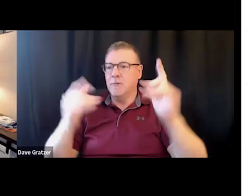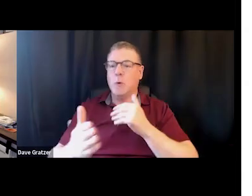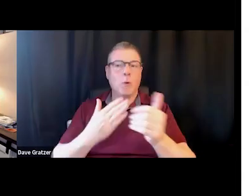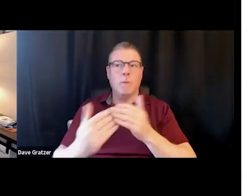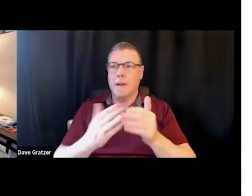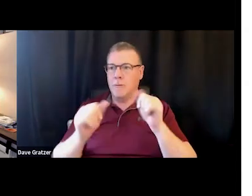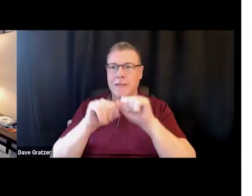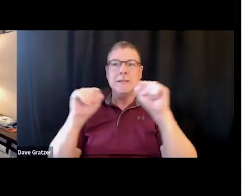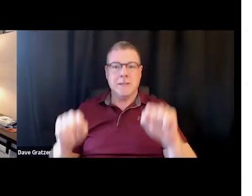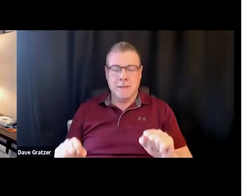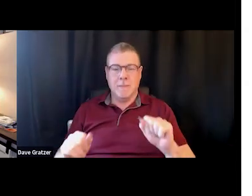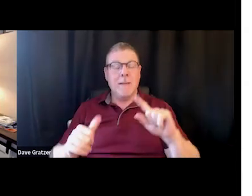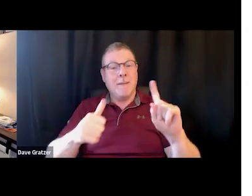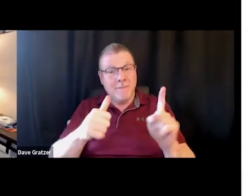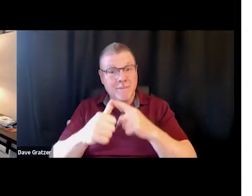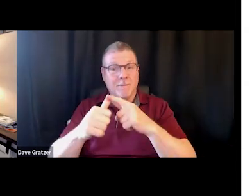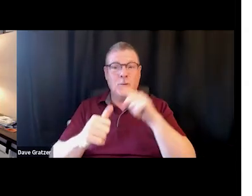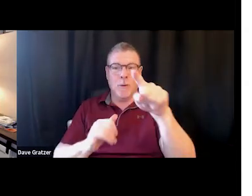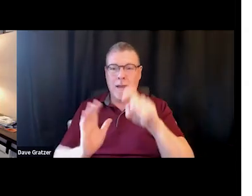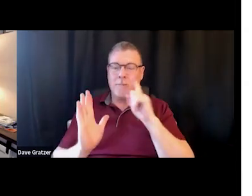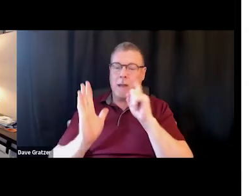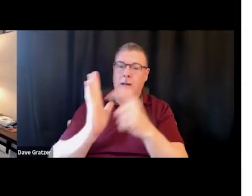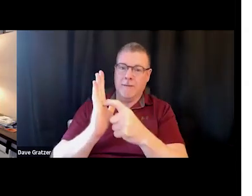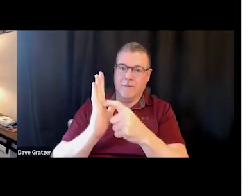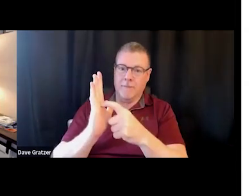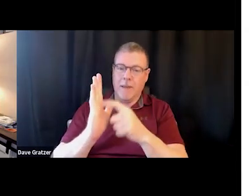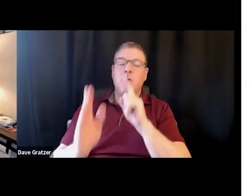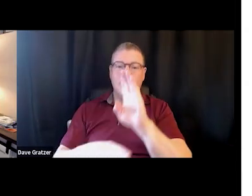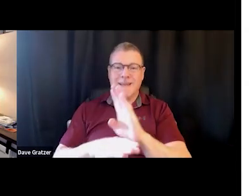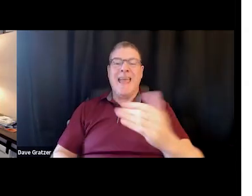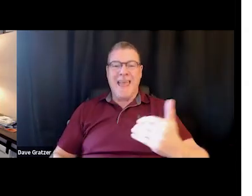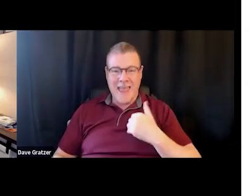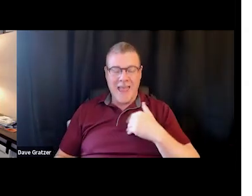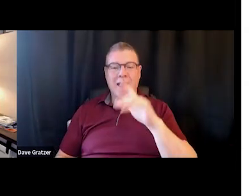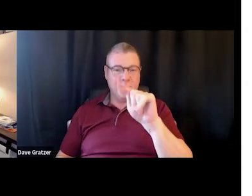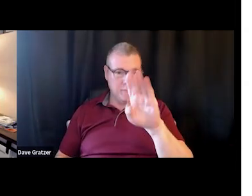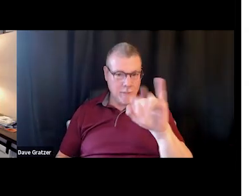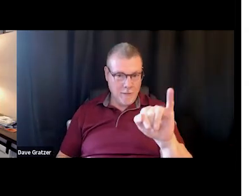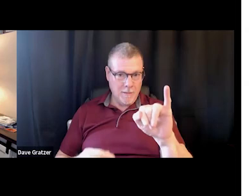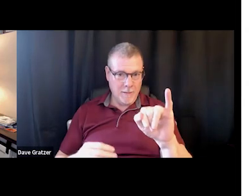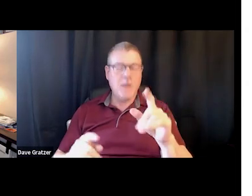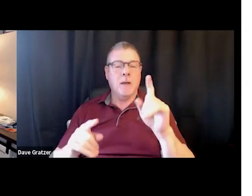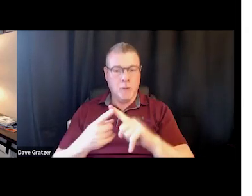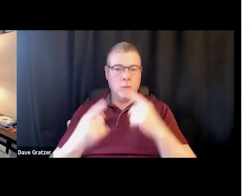Pero primero tenemos que identificar y entender que tuvieron una lesión cerebral para poder hacer eso.